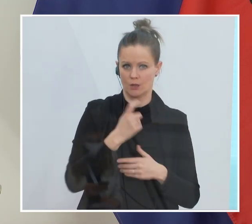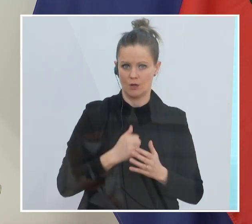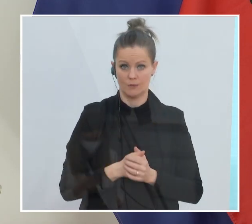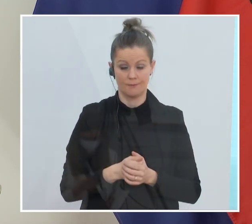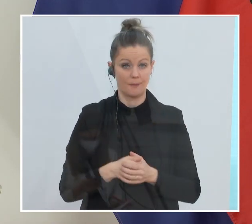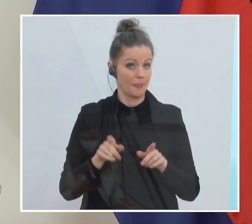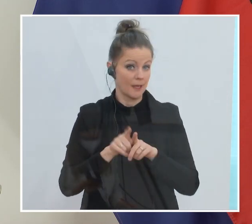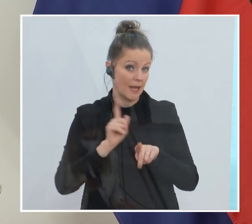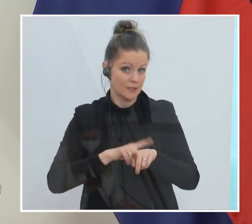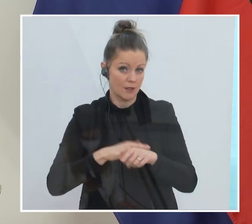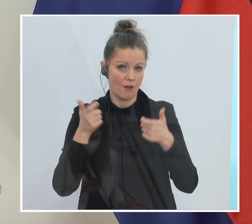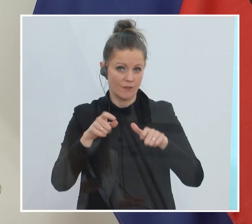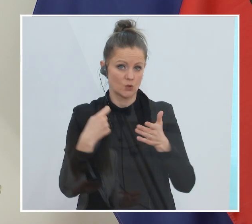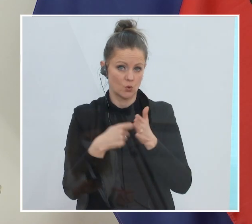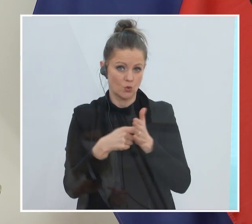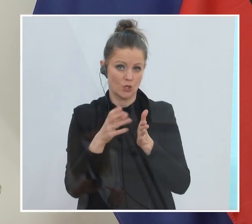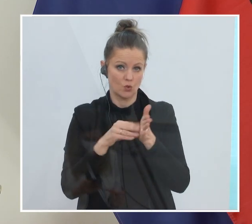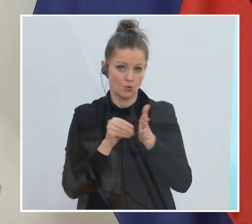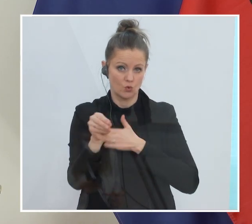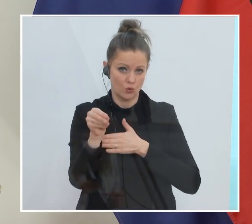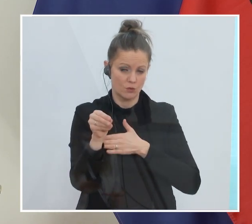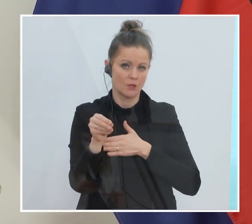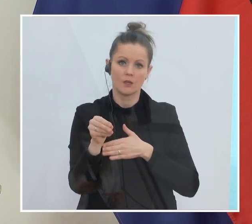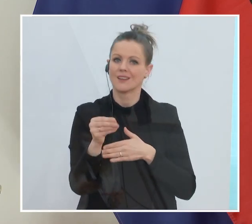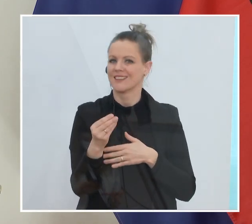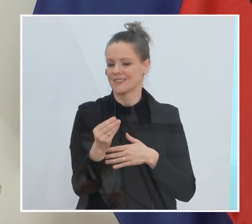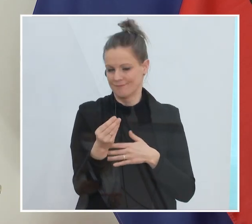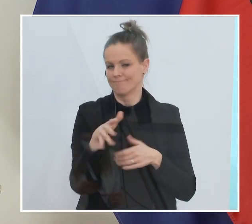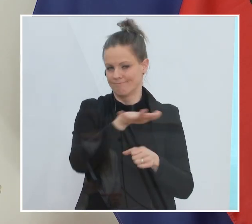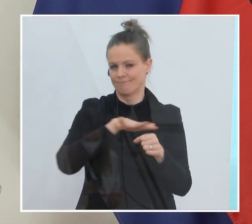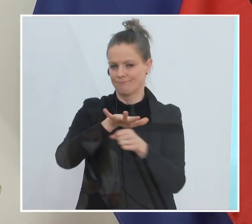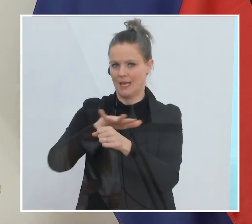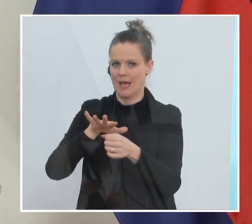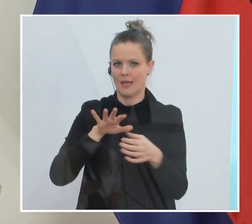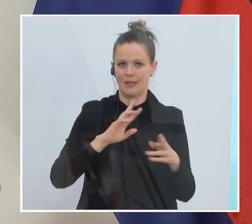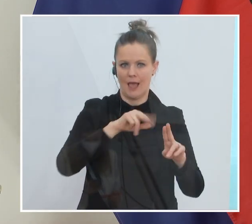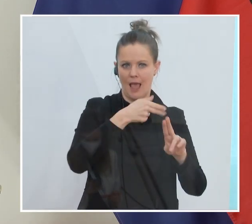auch noch der Fixkostenzuschuss, der ja vor allem eben auch auf diese Bereiche angepasst worden ist.